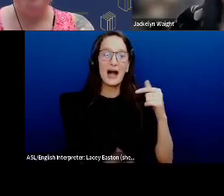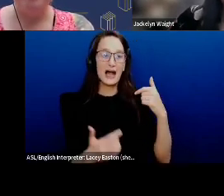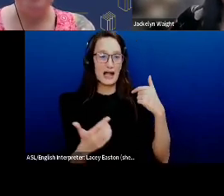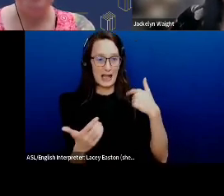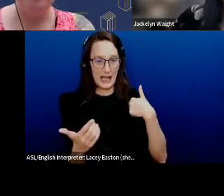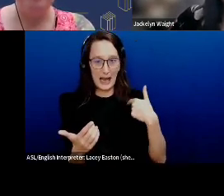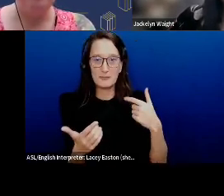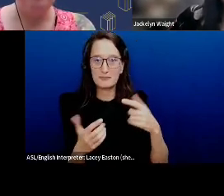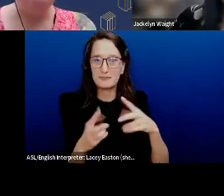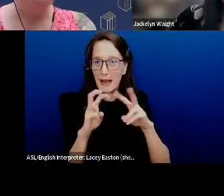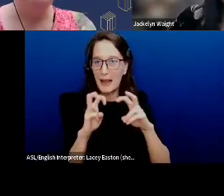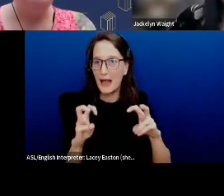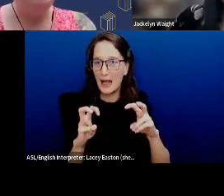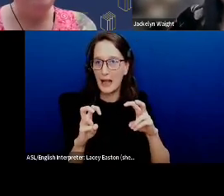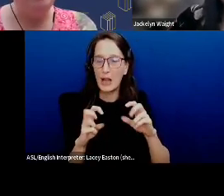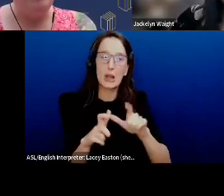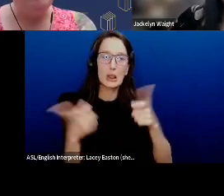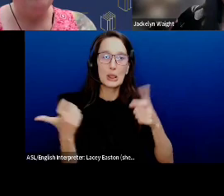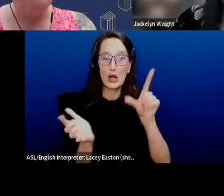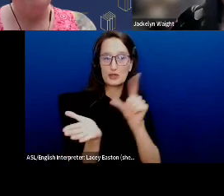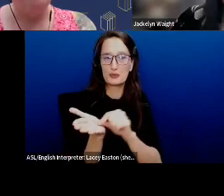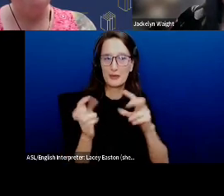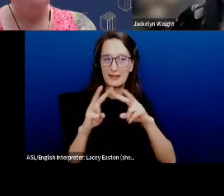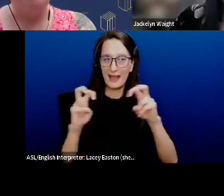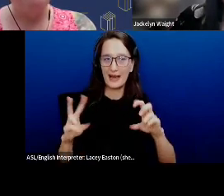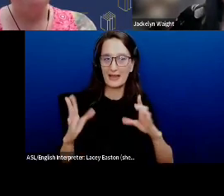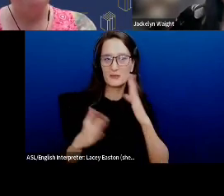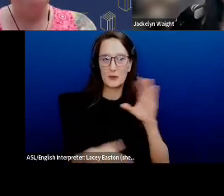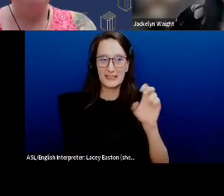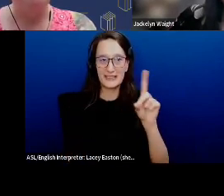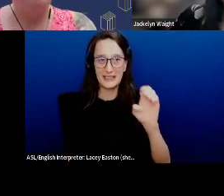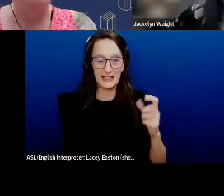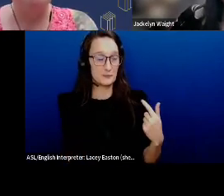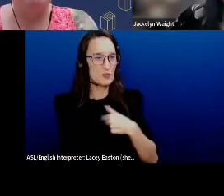Educación de California. Somos los expertos en contenido y modales del centro de intercambio de información